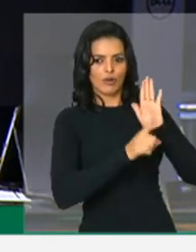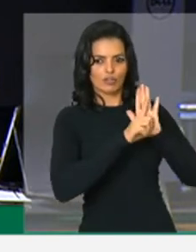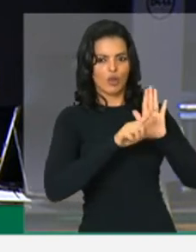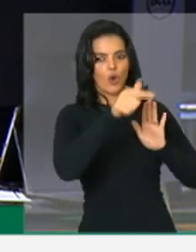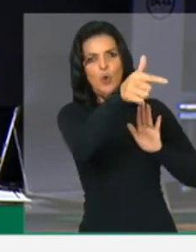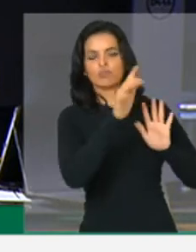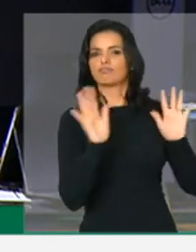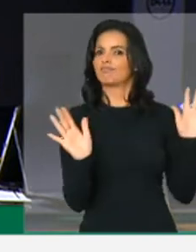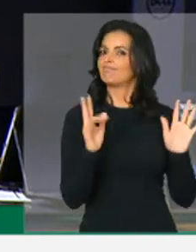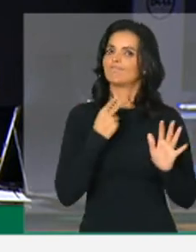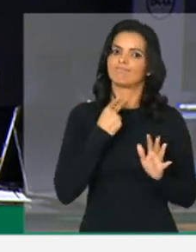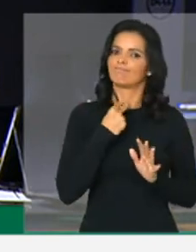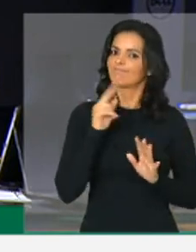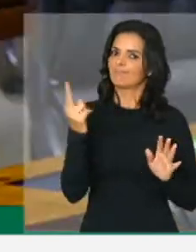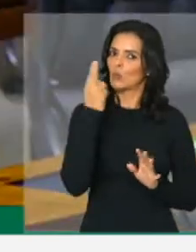SEMANA QUE VEM COM CERTEZA O